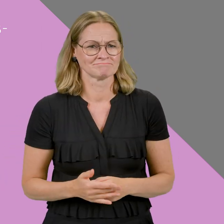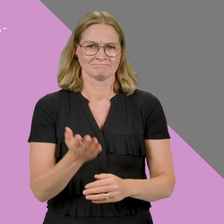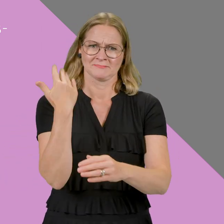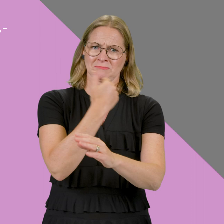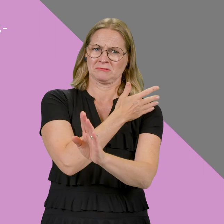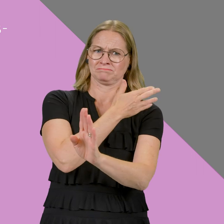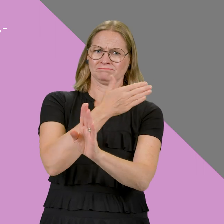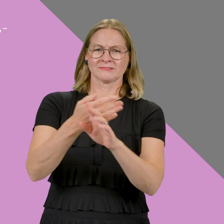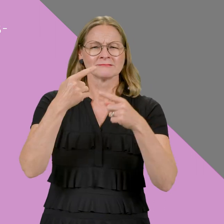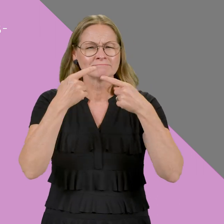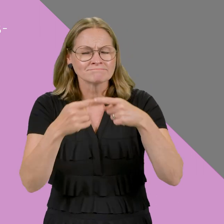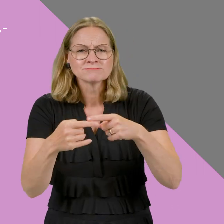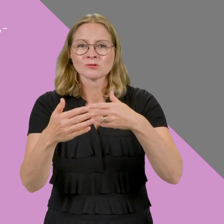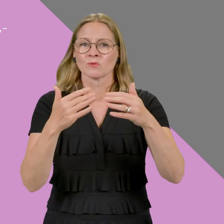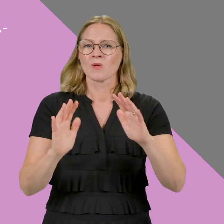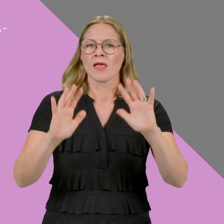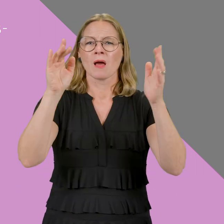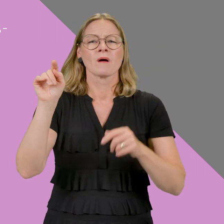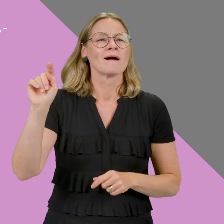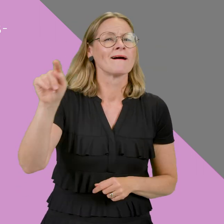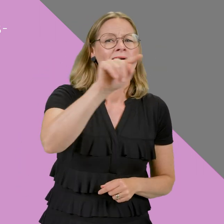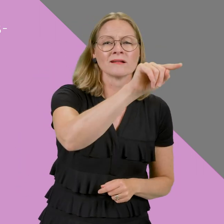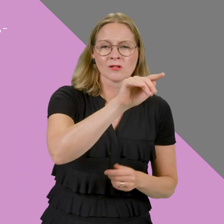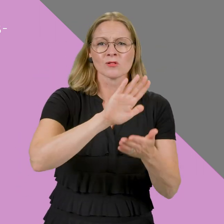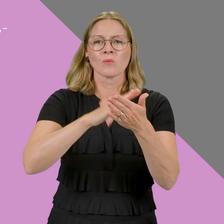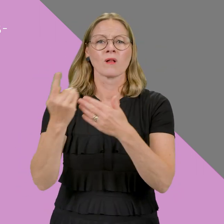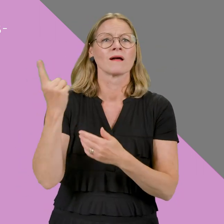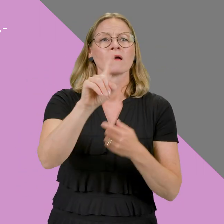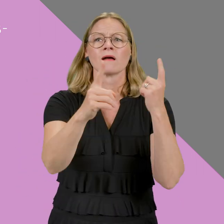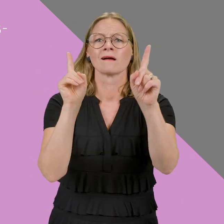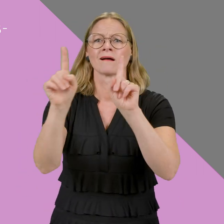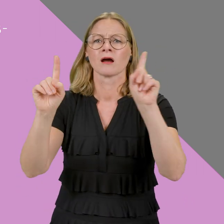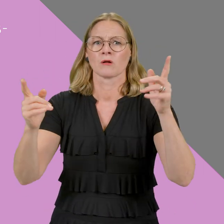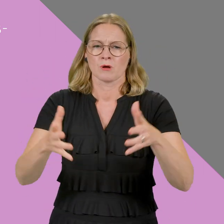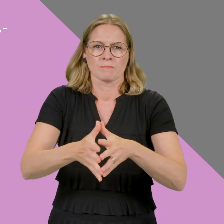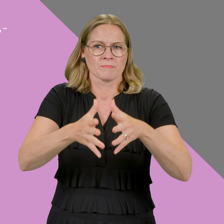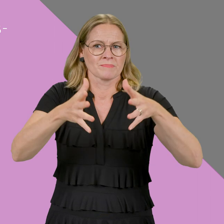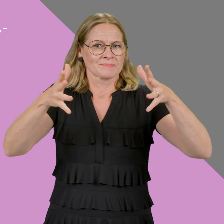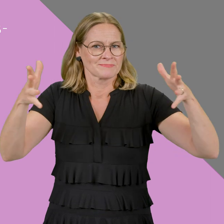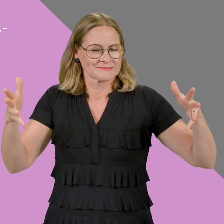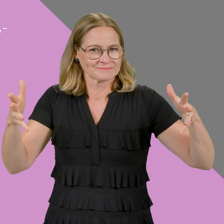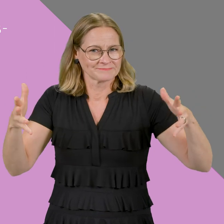Viime aikoina tulkkausten määrä erilaisissa työelämätilanteissa on lisääntynyt.